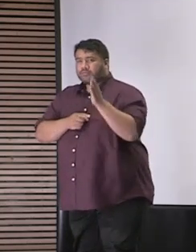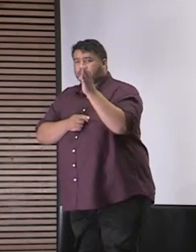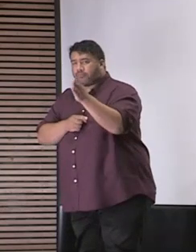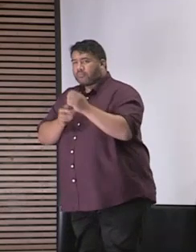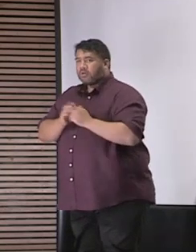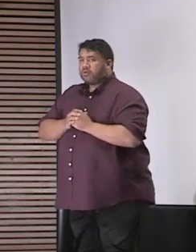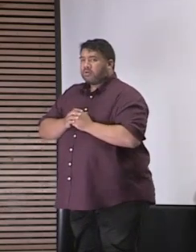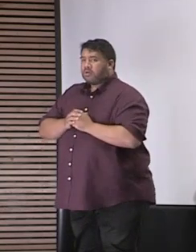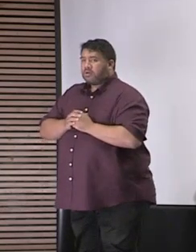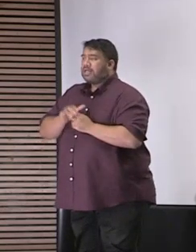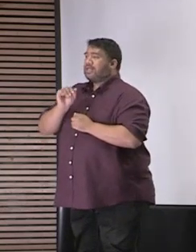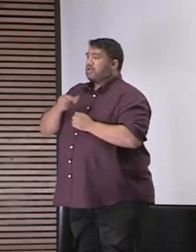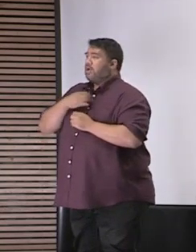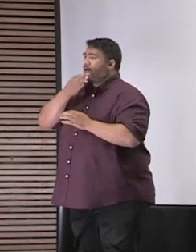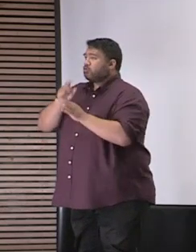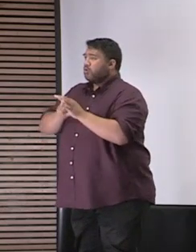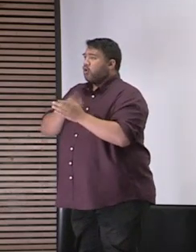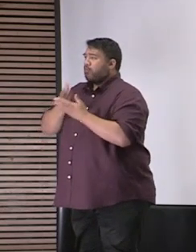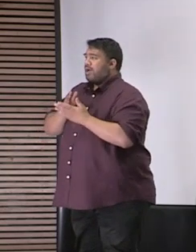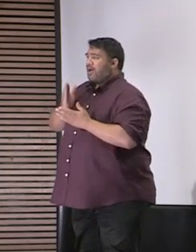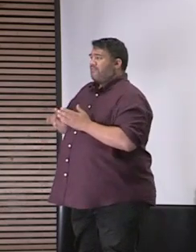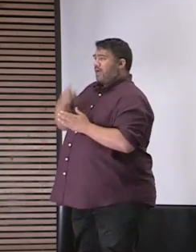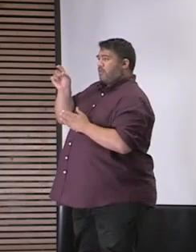estamos buscando sacar algunos adicionales también esta Le dars